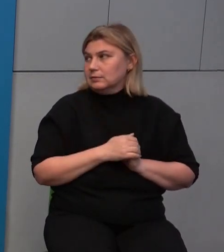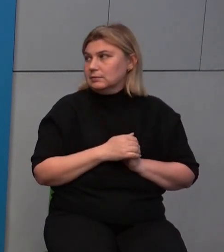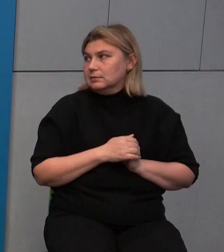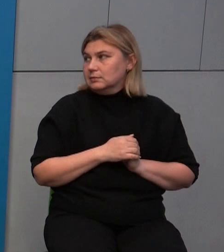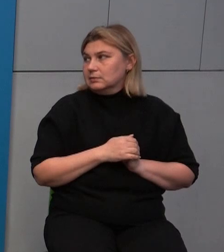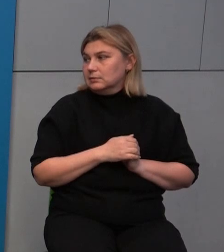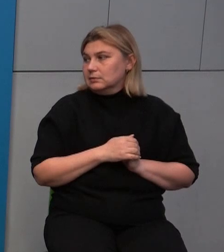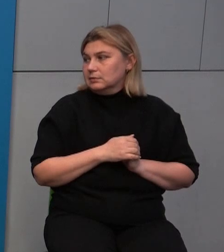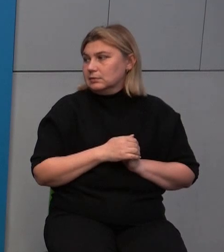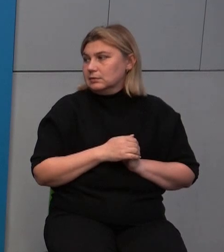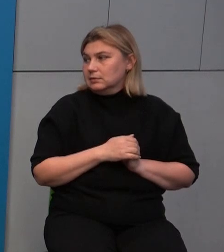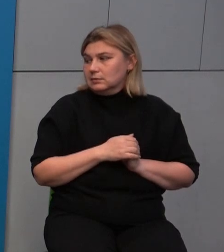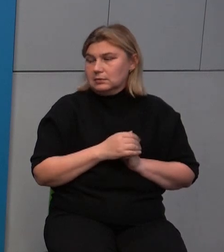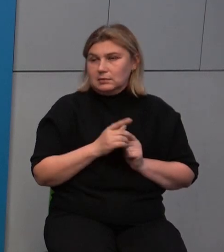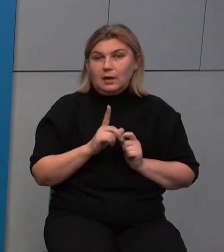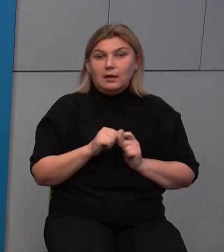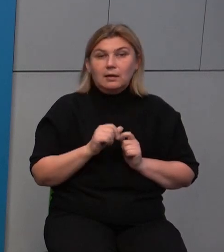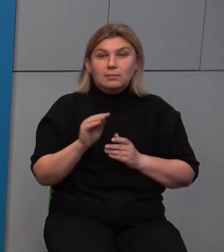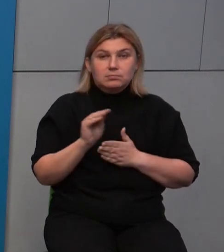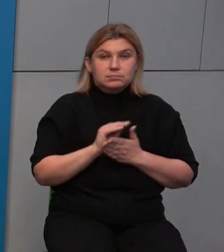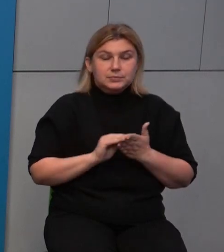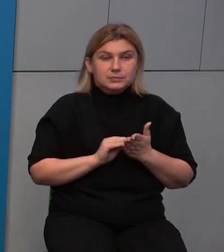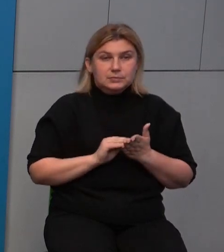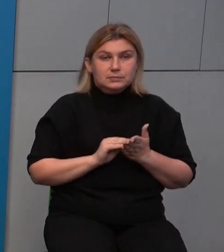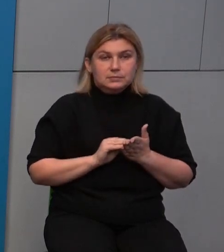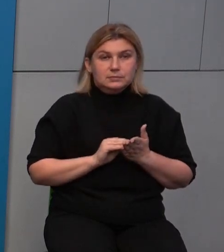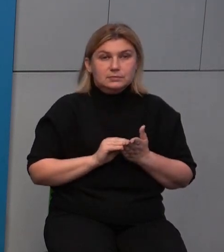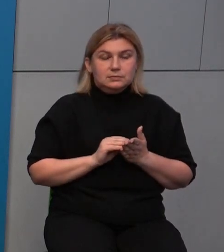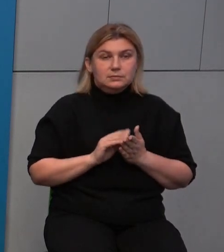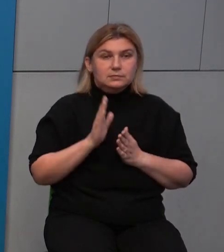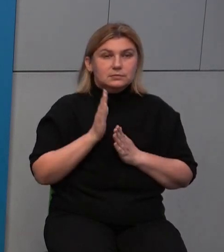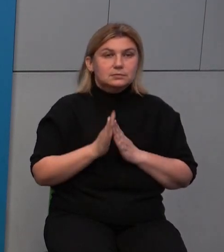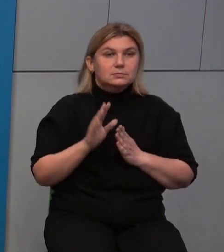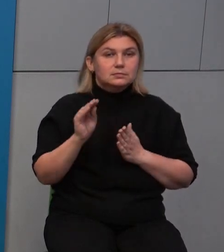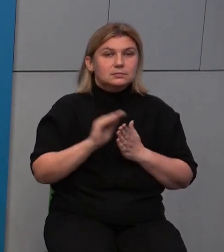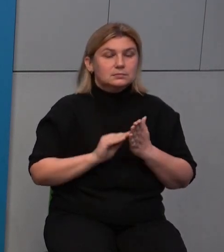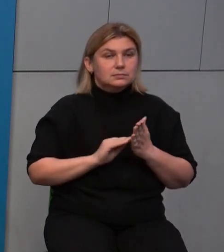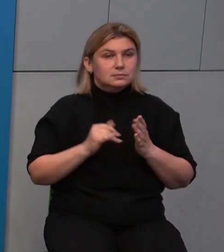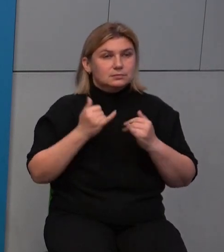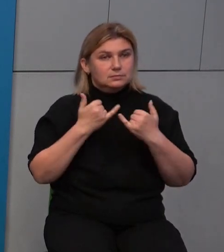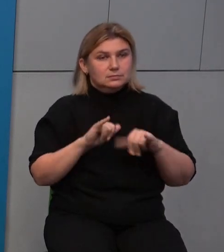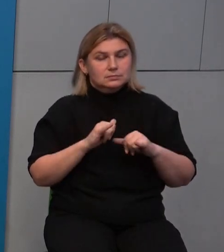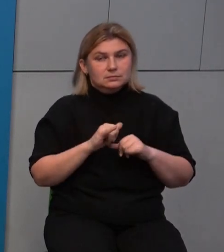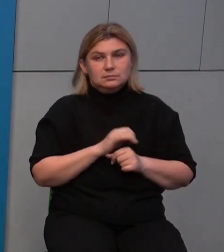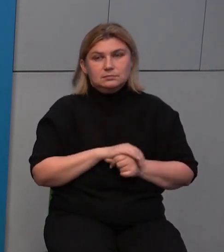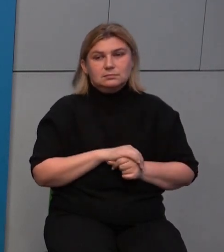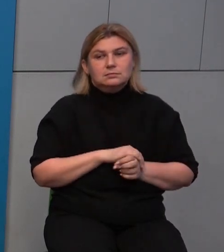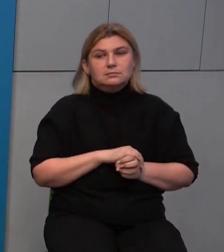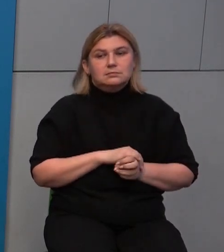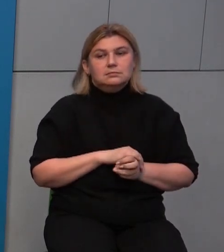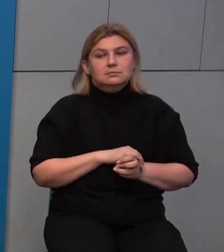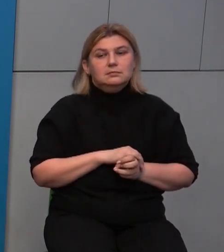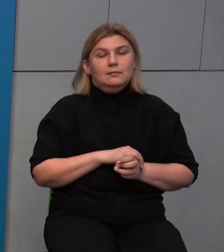Ale to ci pisarze po prostu, według mnie, piszą o czymś zupełnie innym i inne rzeczy ich interesują